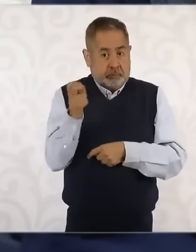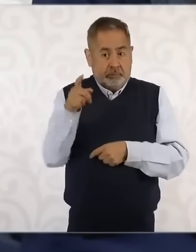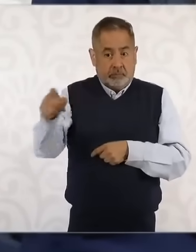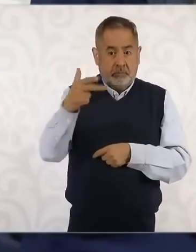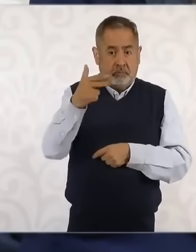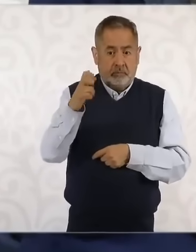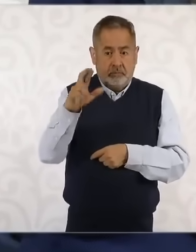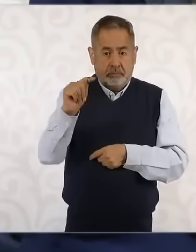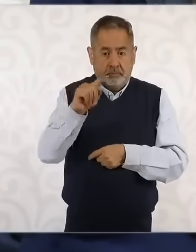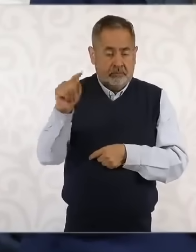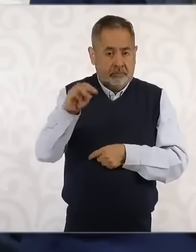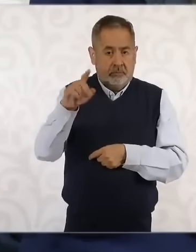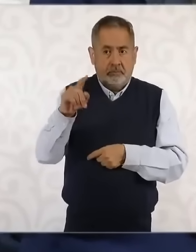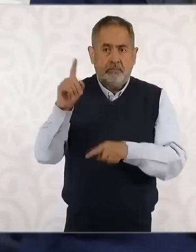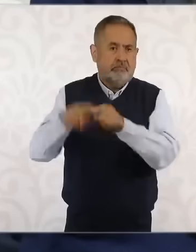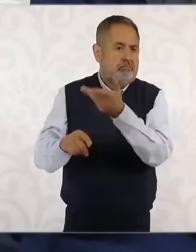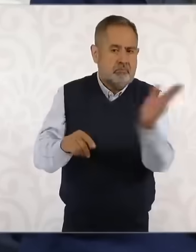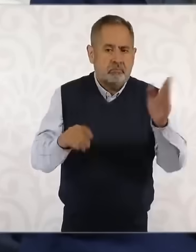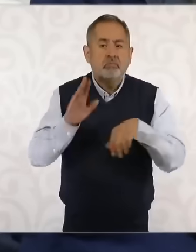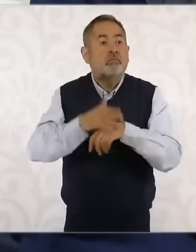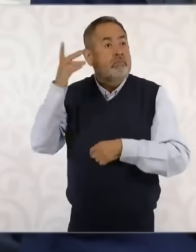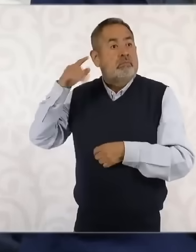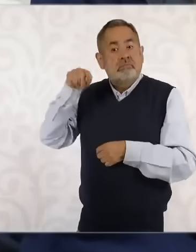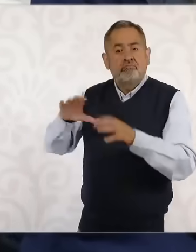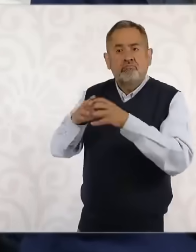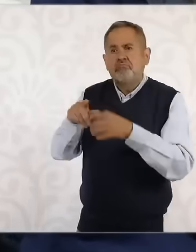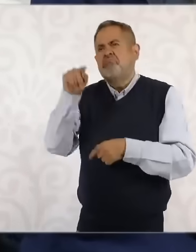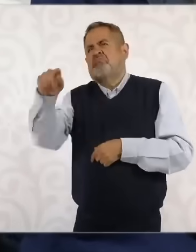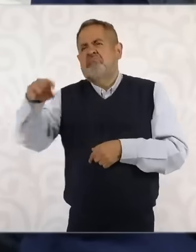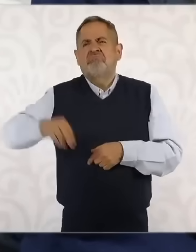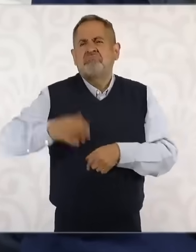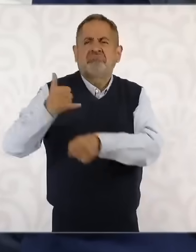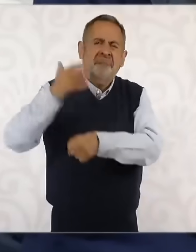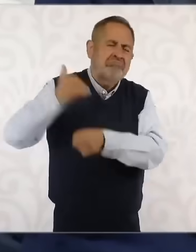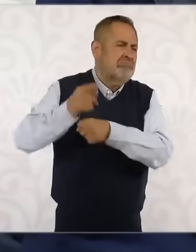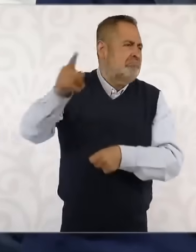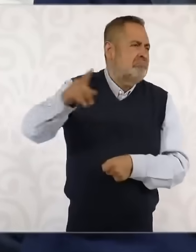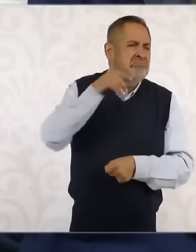considerando que el grupo de expertos denunció obstaculización eh del entonces fiscal.